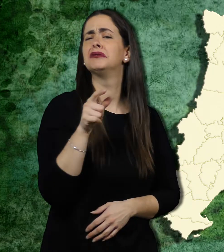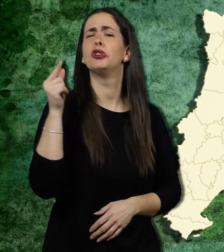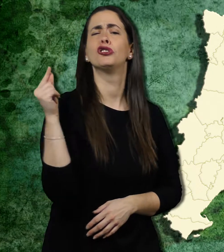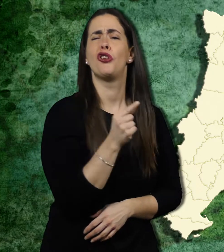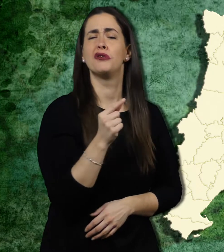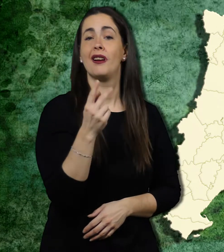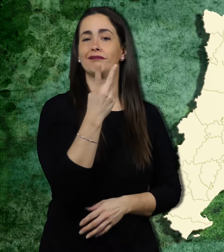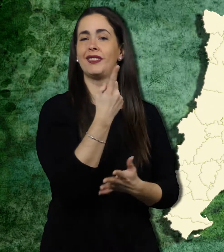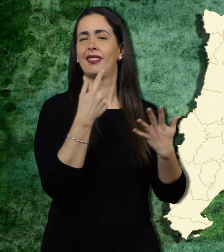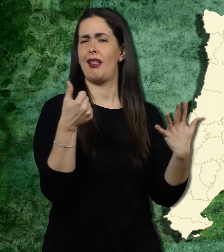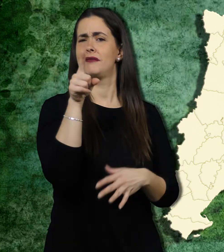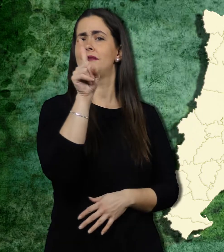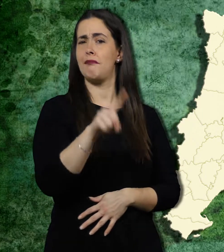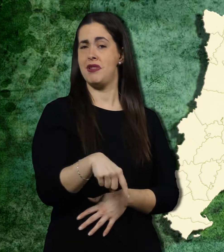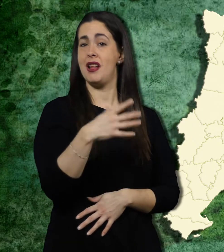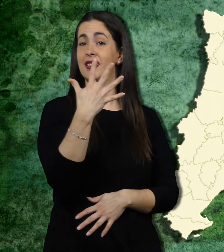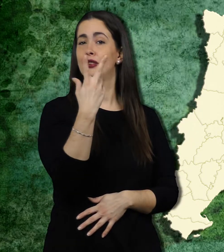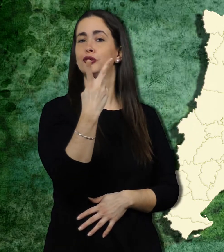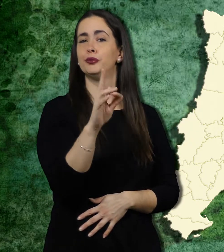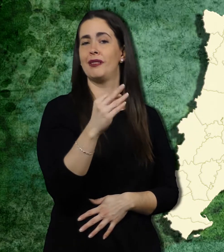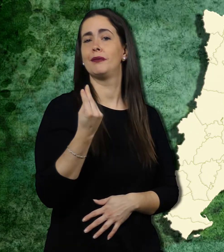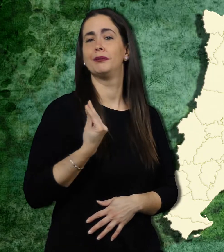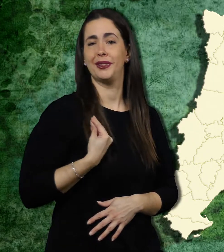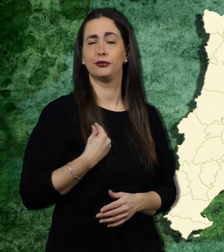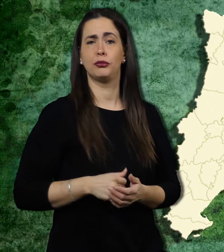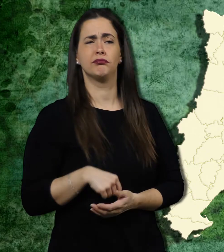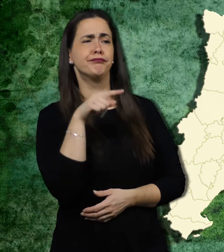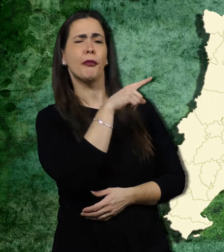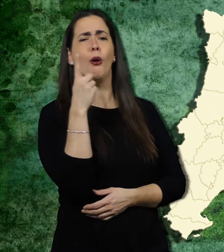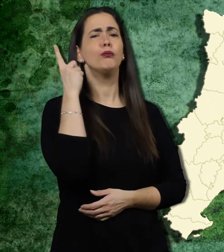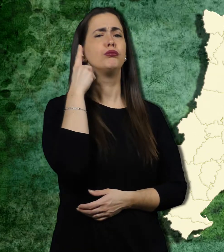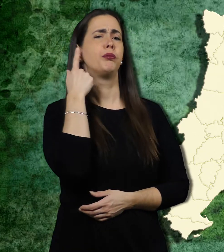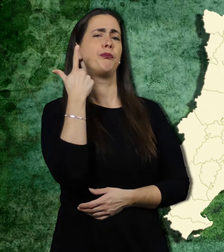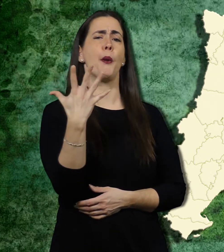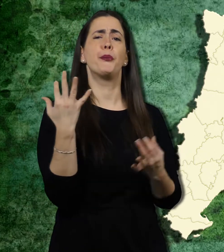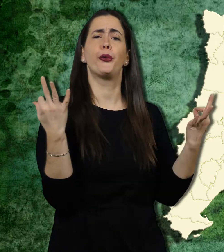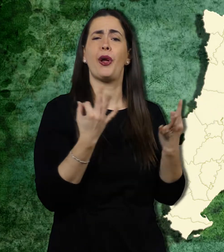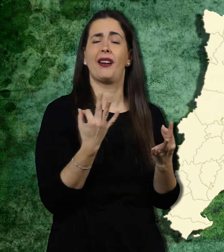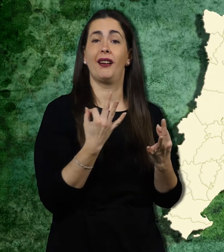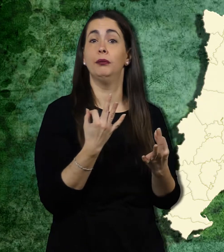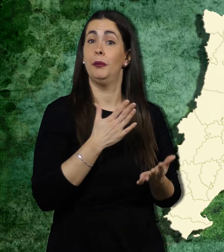Comarca: Vallès occidental. Població: 216.520 habitants.